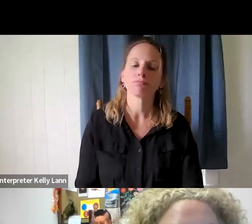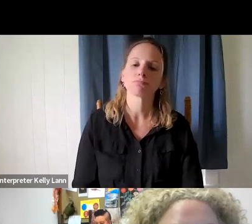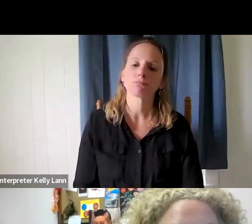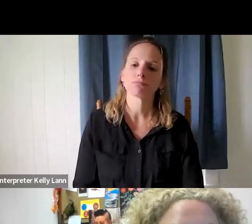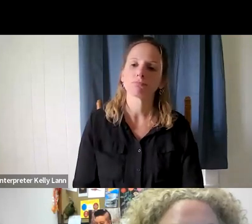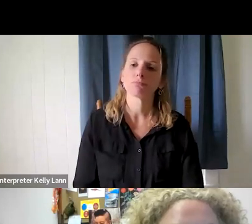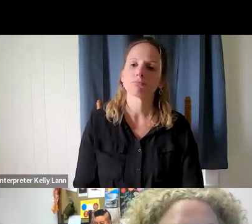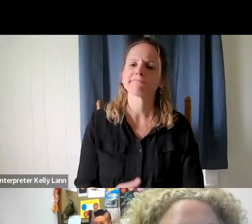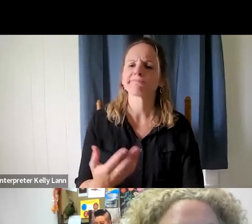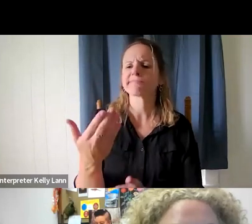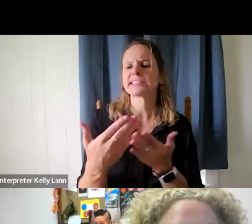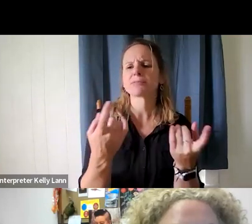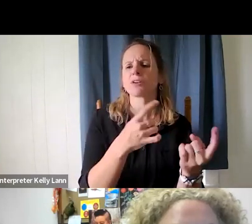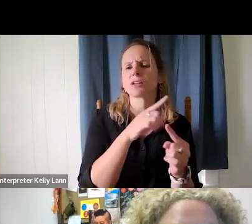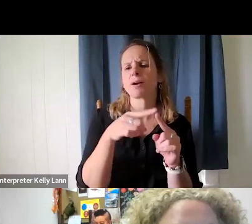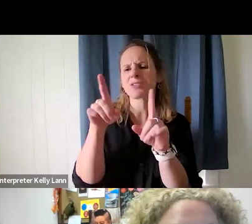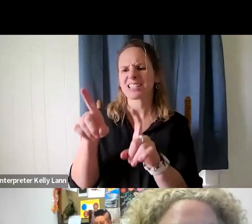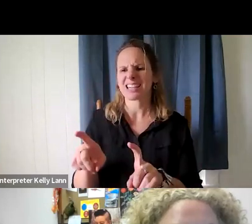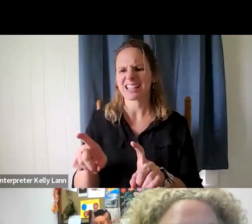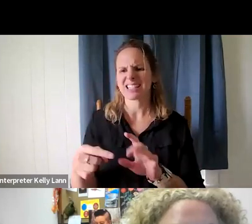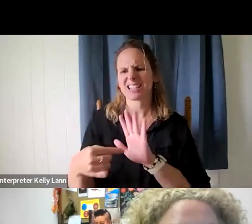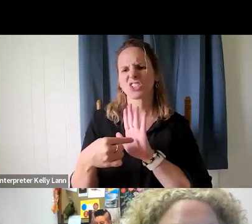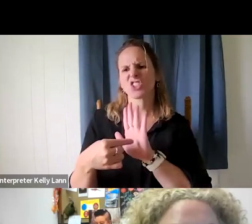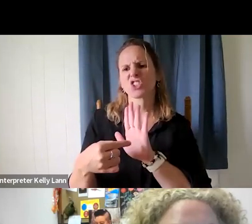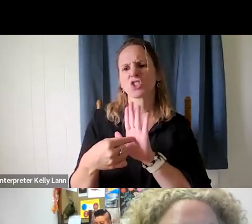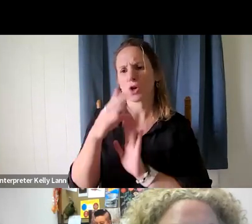Algunas preguntas son sobre las pruebas, sobre como demostrar periodos de sobriedad